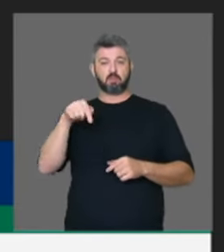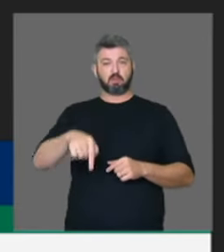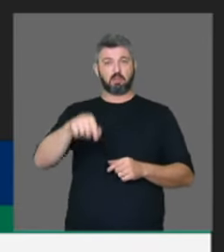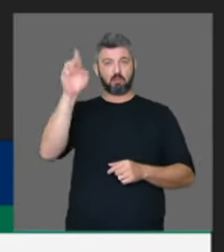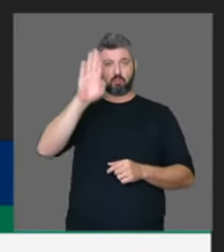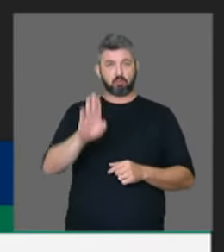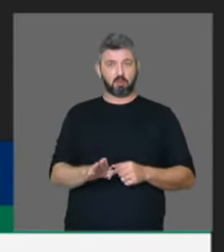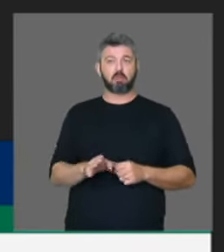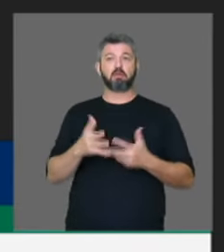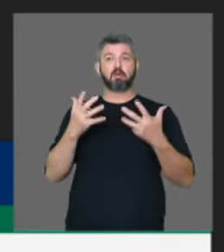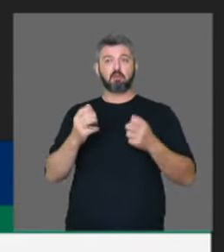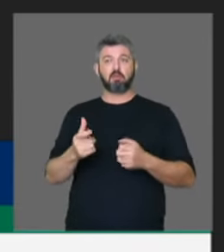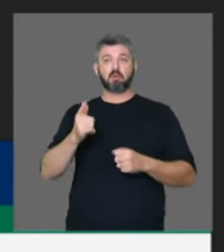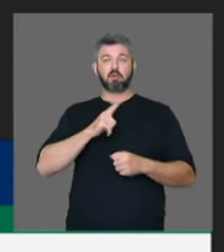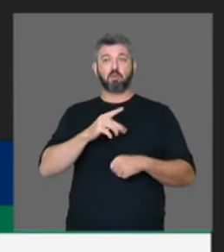POSSAMOS VIVER UM TEMPO NOVO, SOBRETUDO NESSA BATUTA DESSE